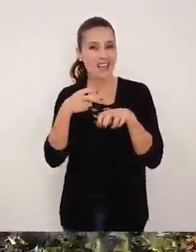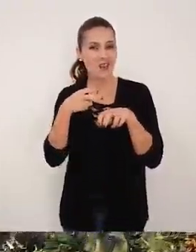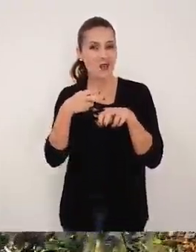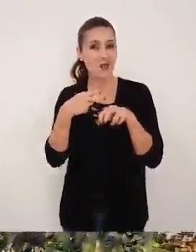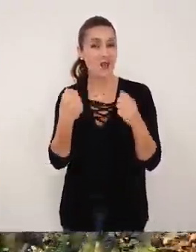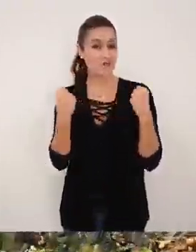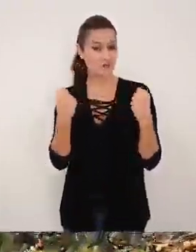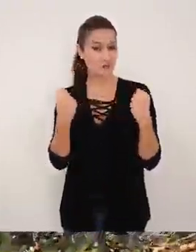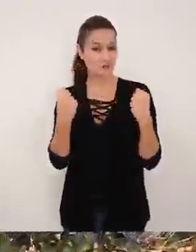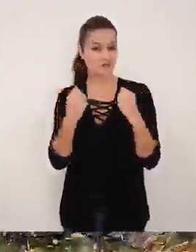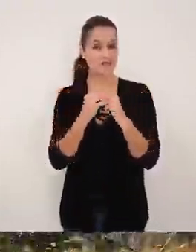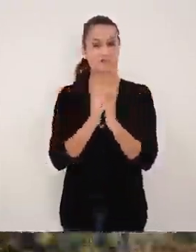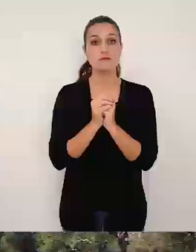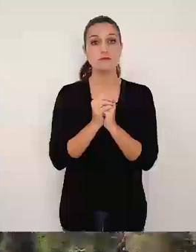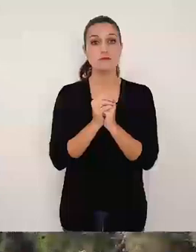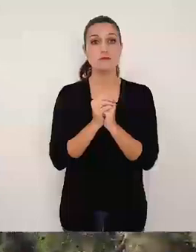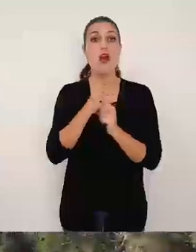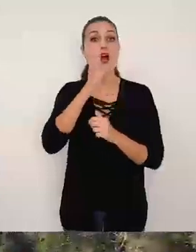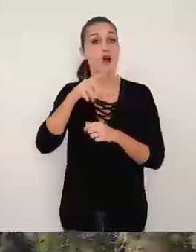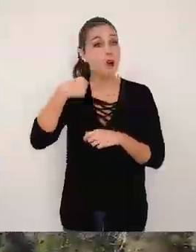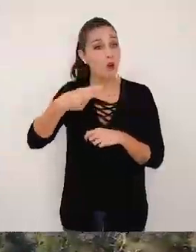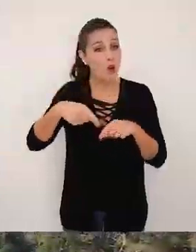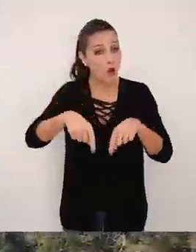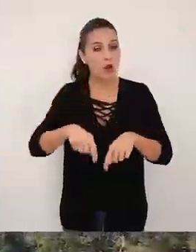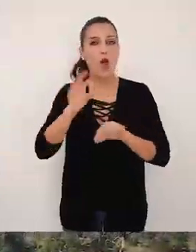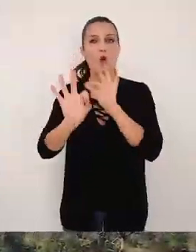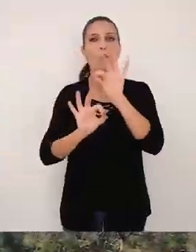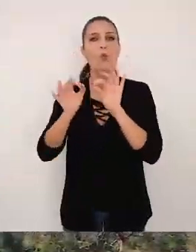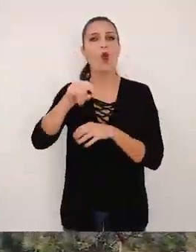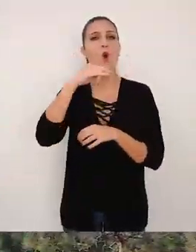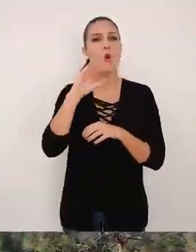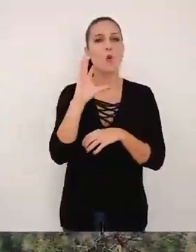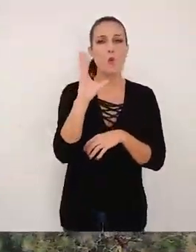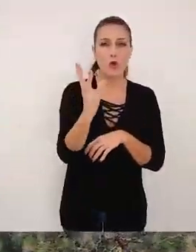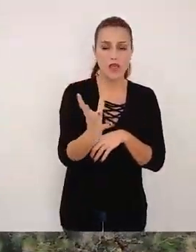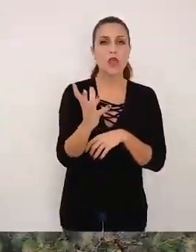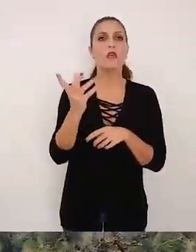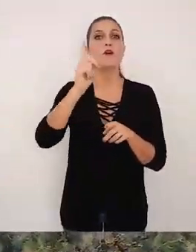Essa è tuttora rigogliosa nei curatissimi uliveti e nelle tradizionali architetture